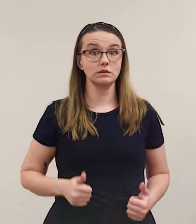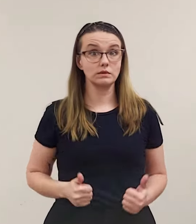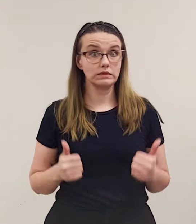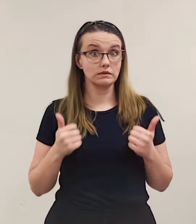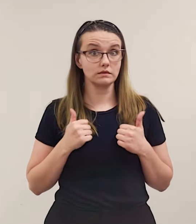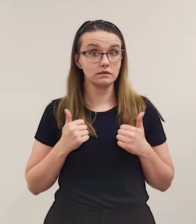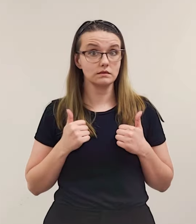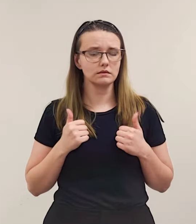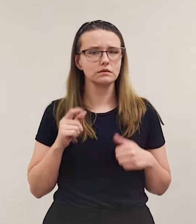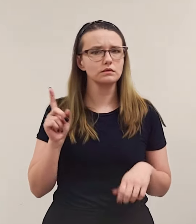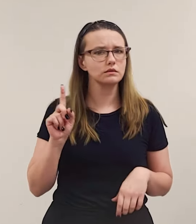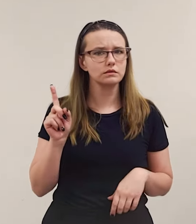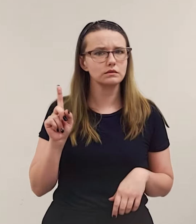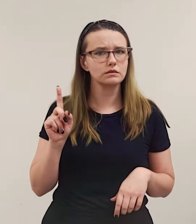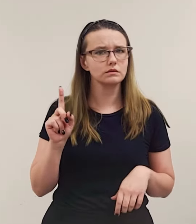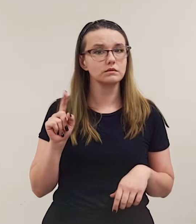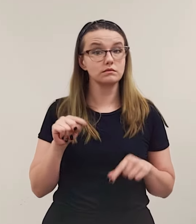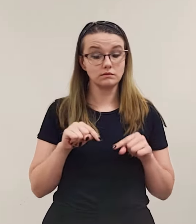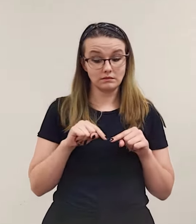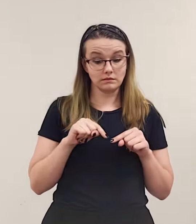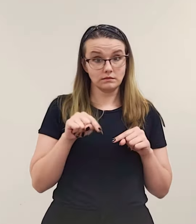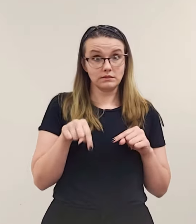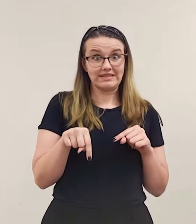YOU LIVE WHERE